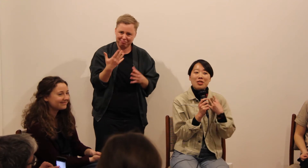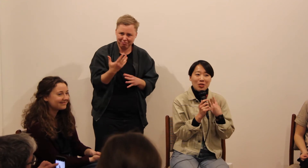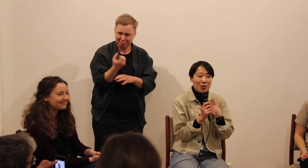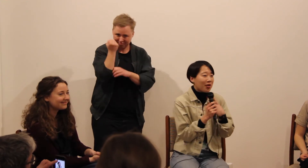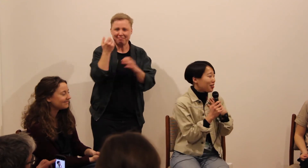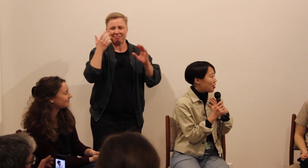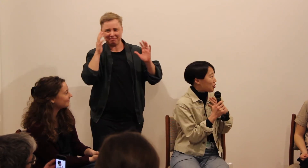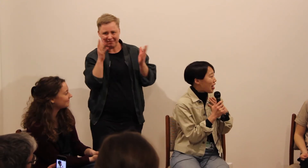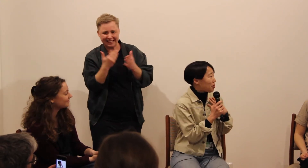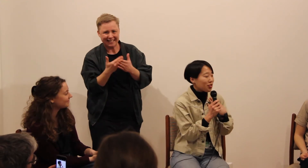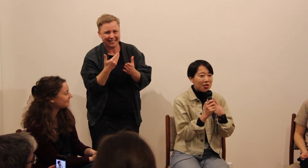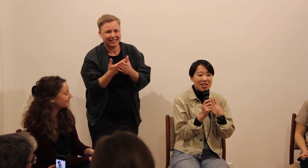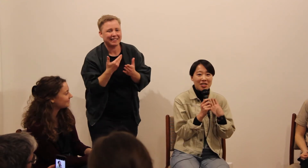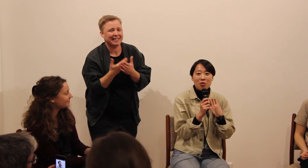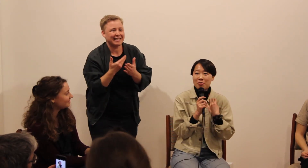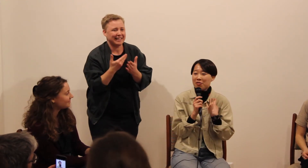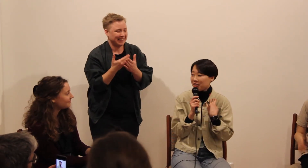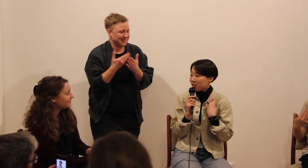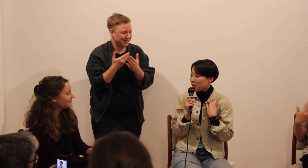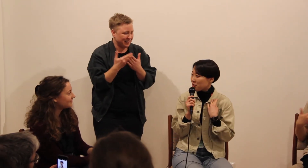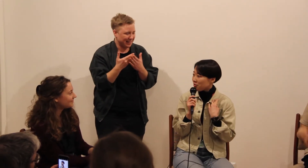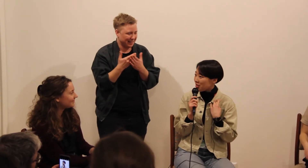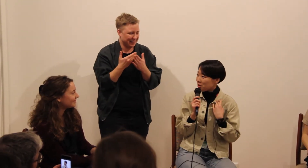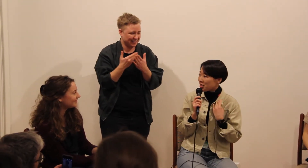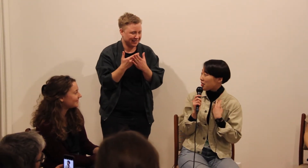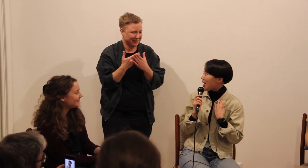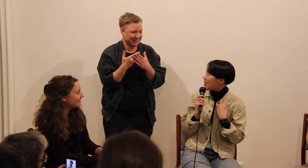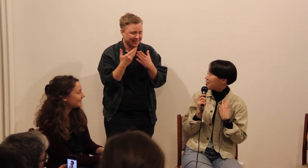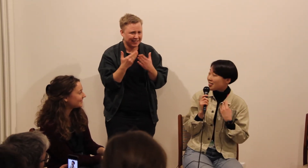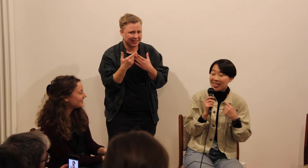Ich war sehr geehrt dass mein Film „Glittering Hands“ hier gezeigt wurde,